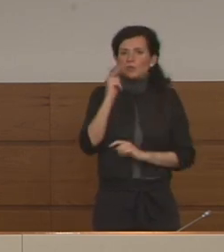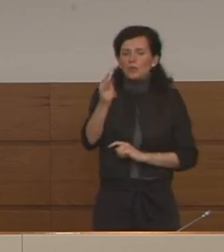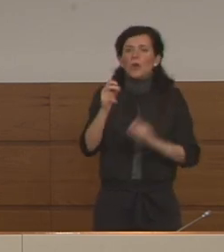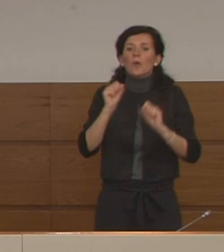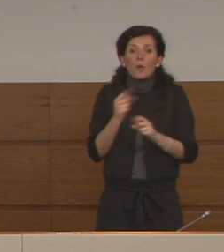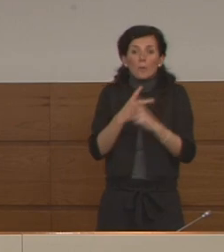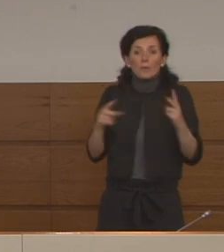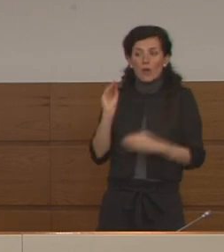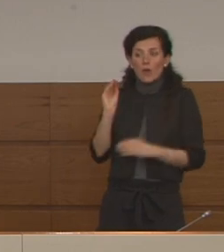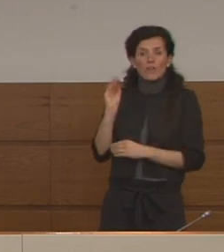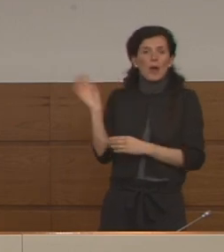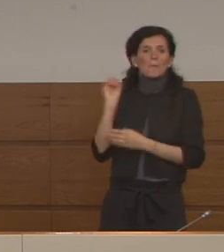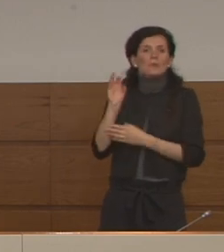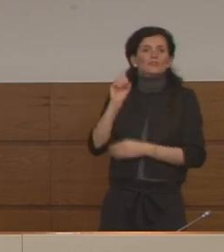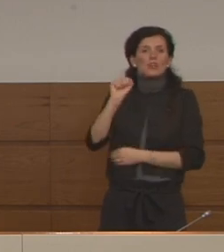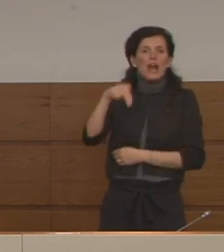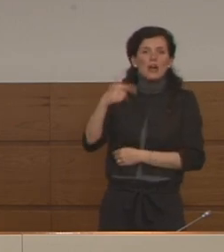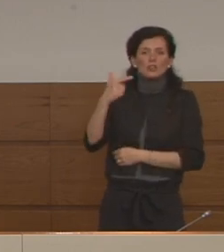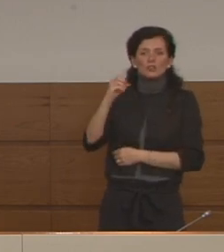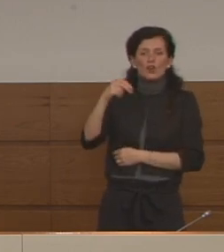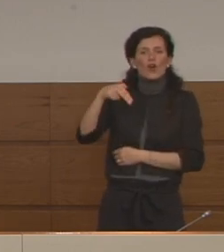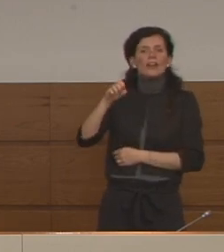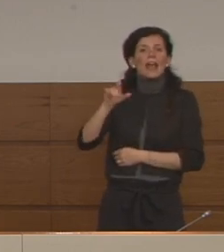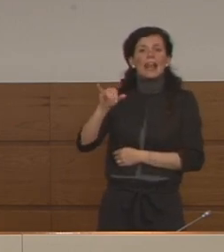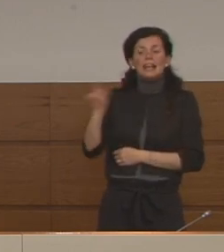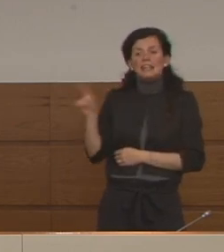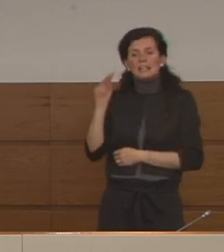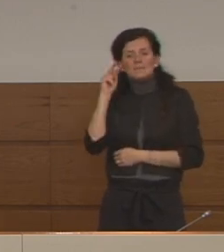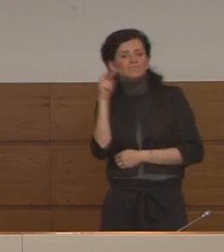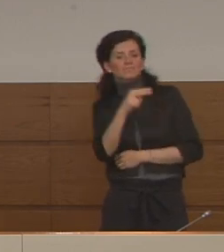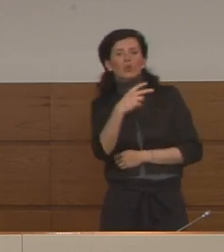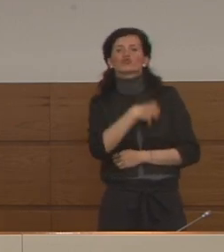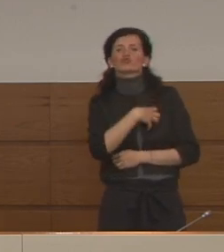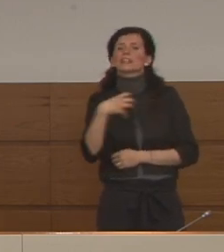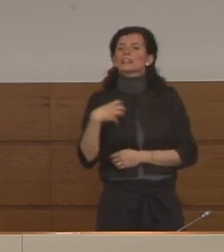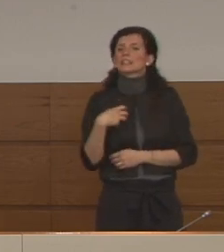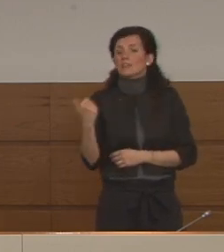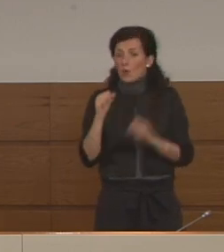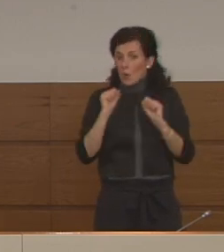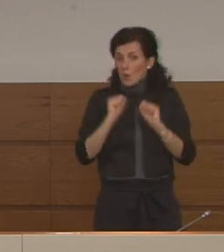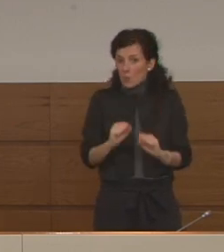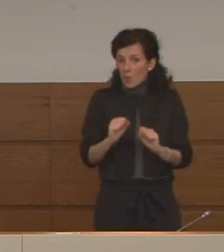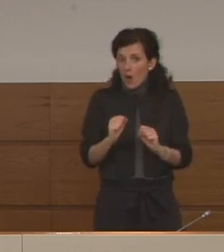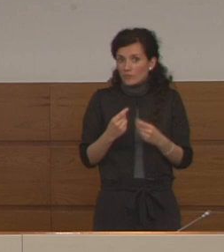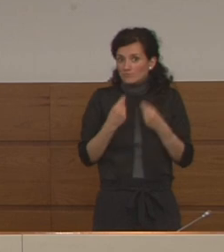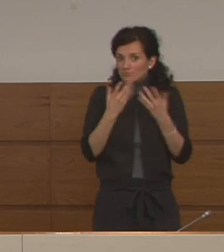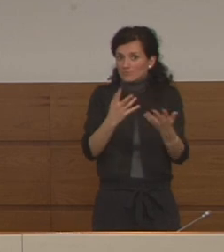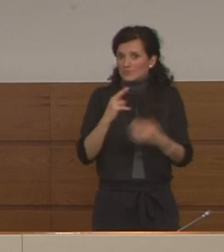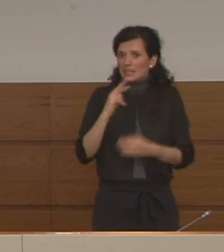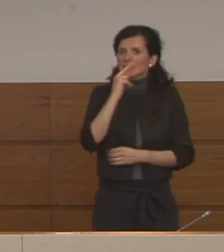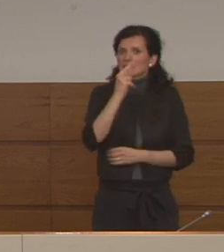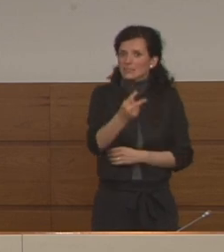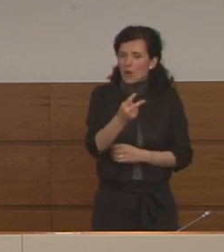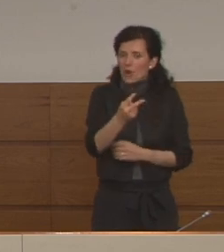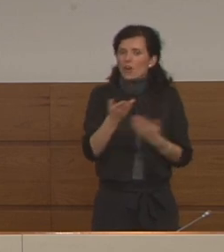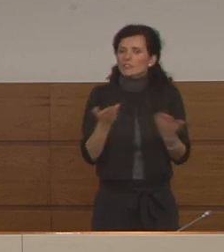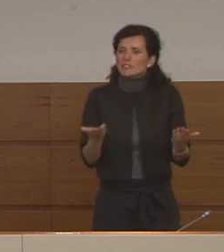Antonelli se dal punto di vista scientifico lui ci può dare una risposta.